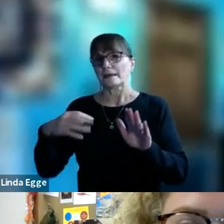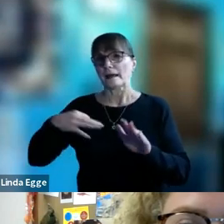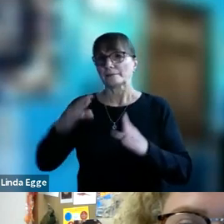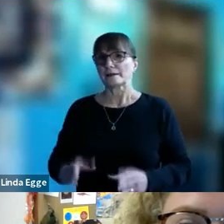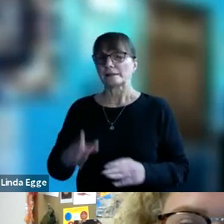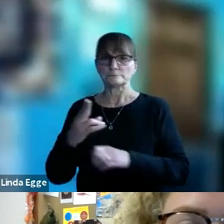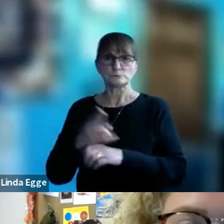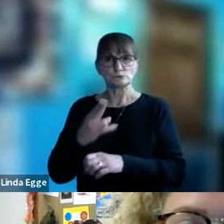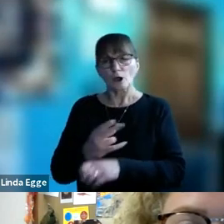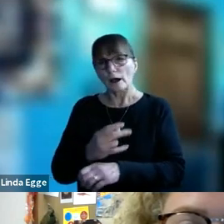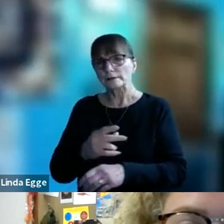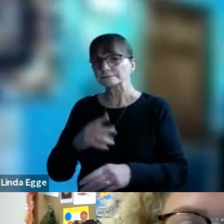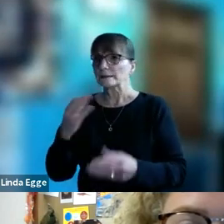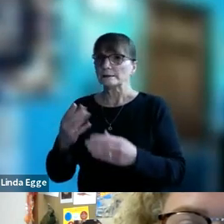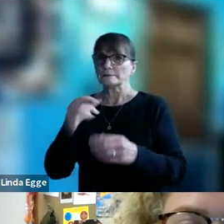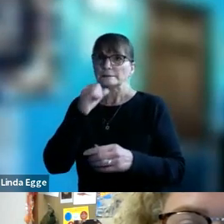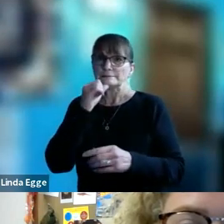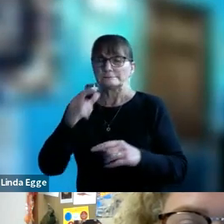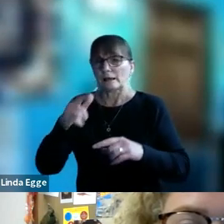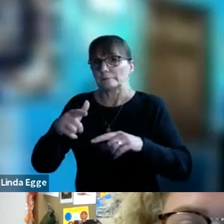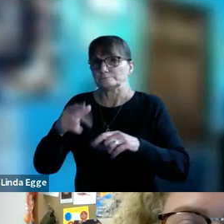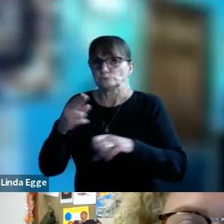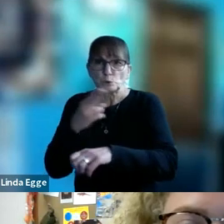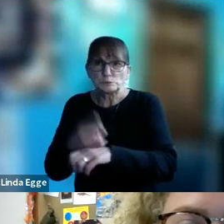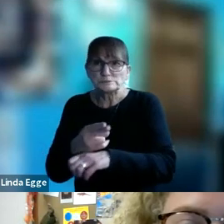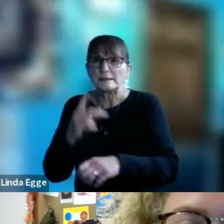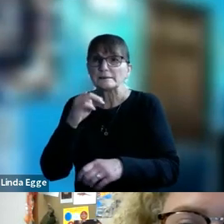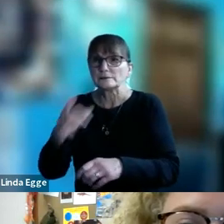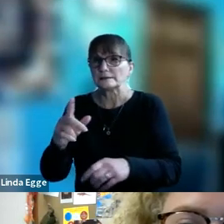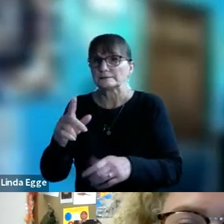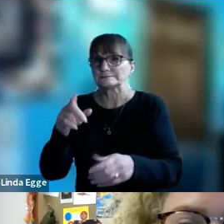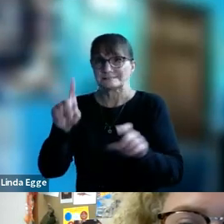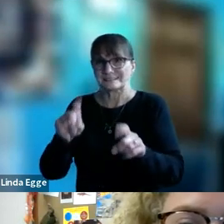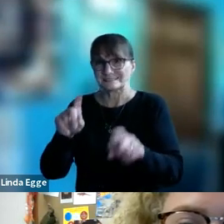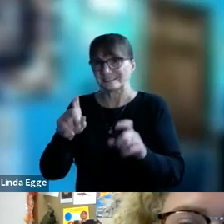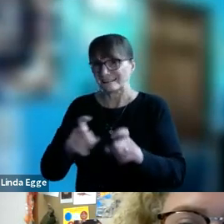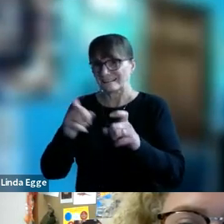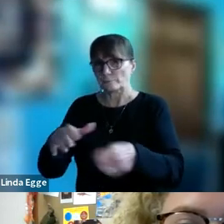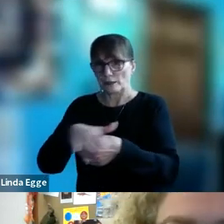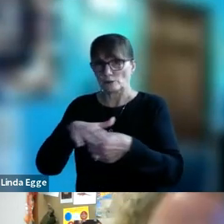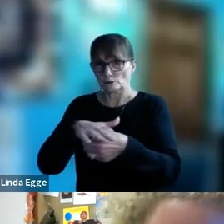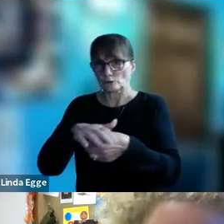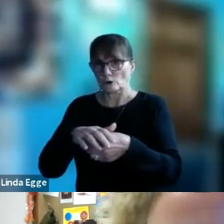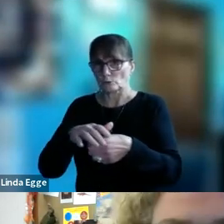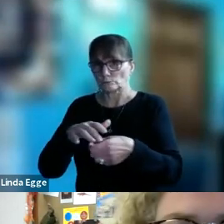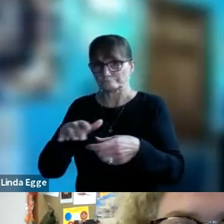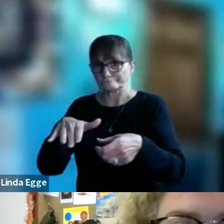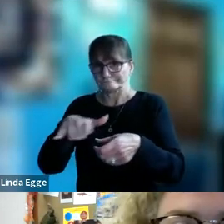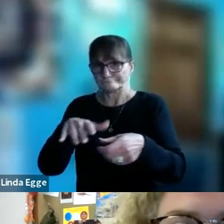y periodos de sobriedad, ¿valdría la pena documentar una prueba de drogas casera administrada por un municipio local o tiene que ser una prueba administrada